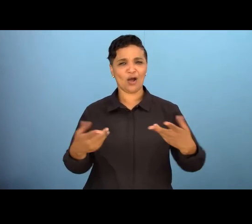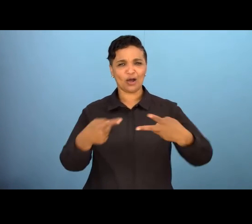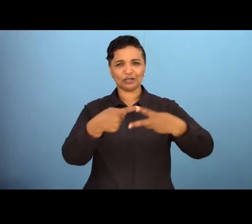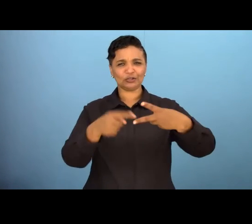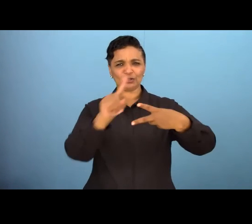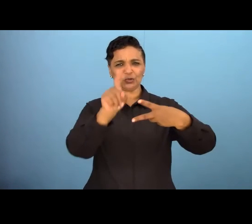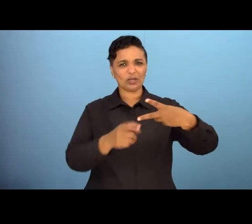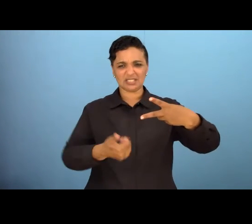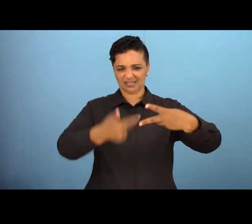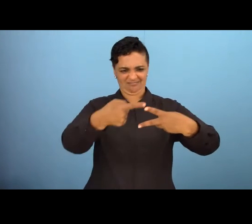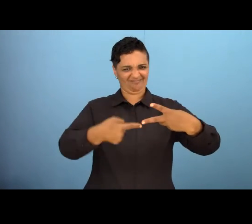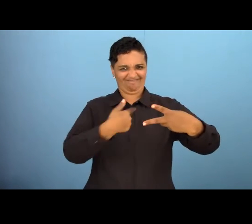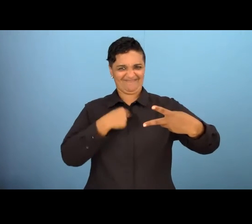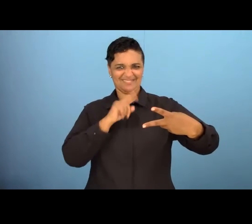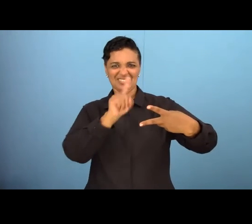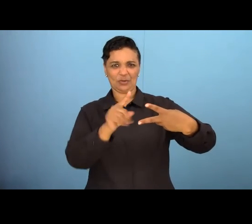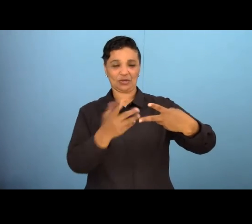¿ahora por favor?